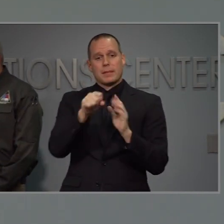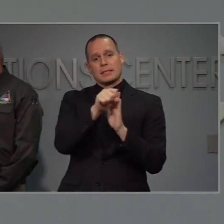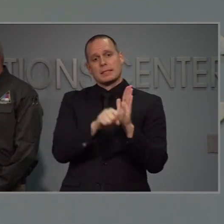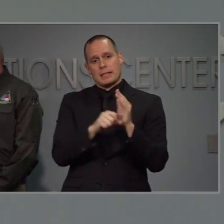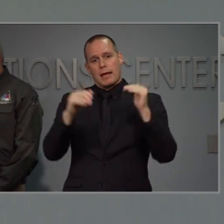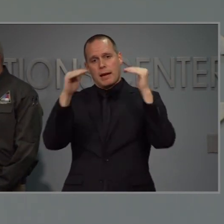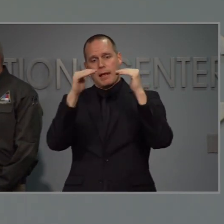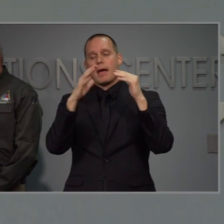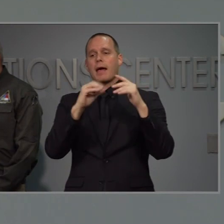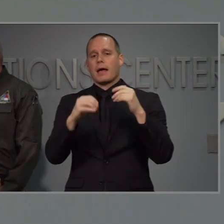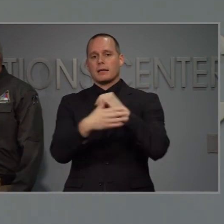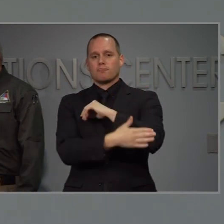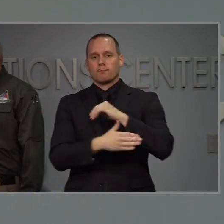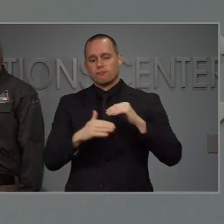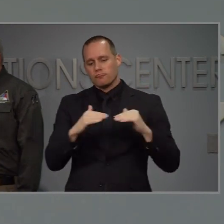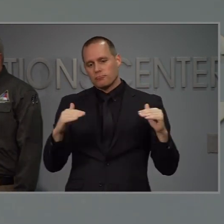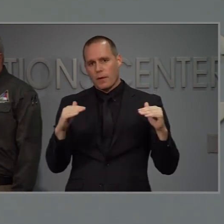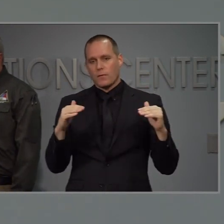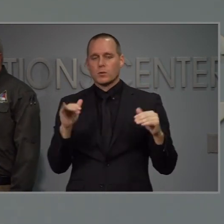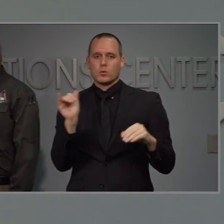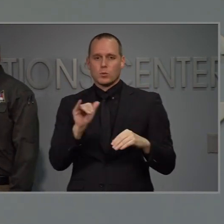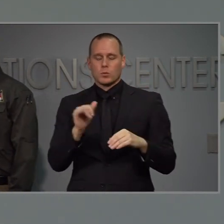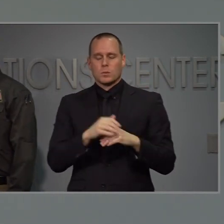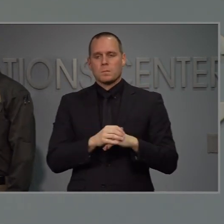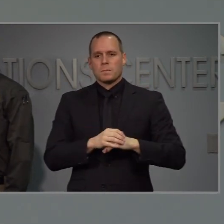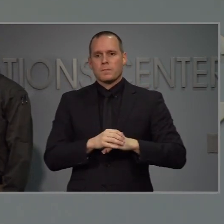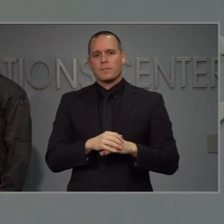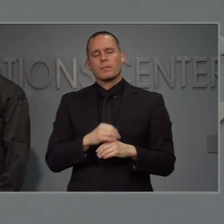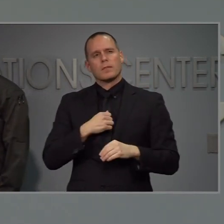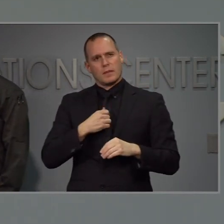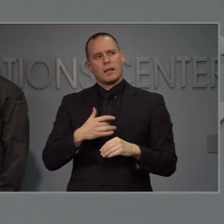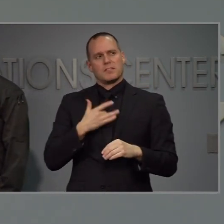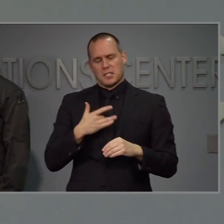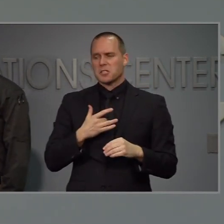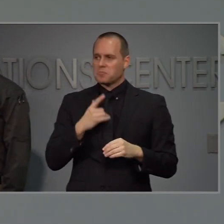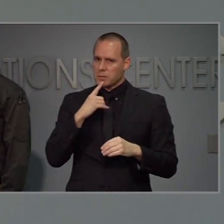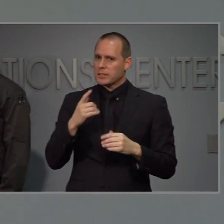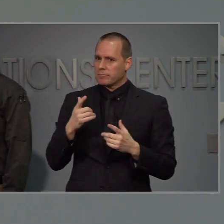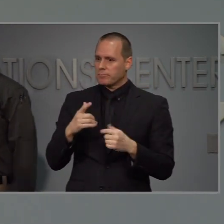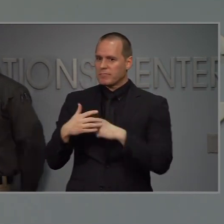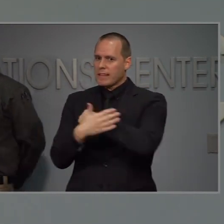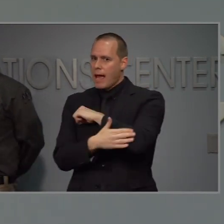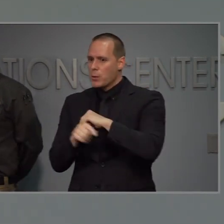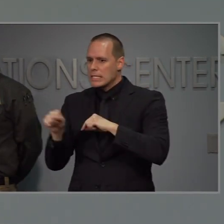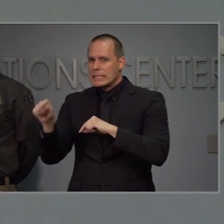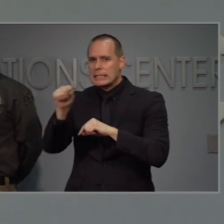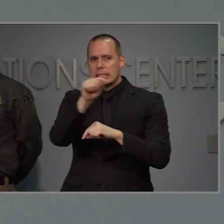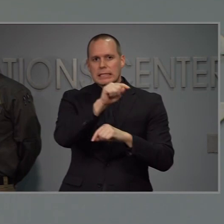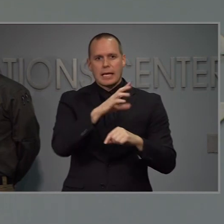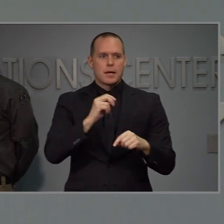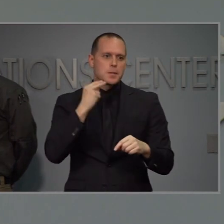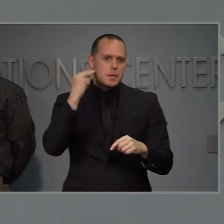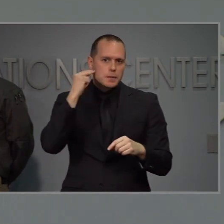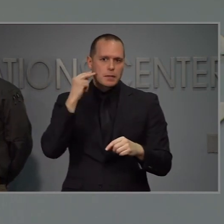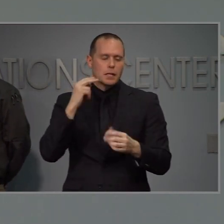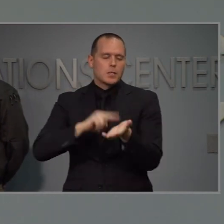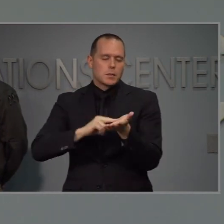real rastreando todo y dando la pollo tanto del Estado, al igual que de sal del nivel de salud Pública. Is, tenemos una